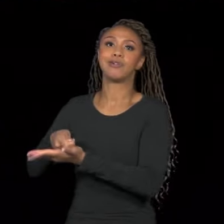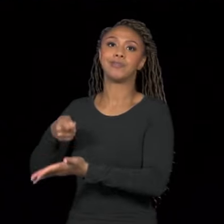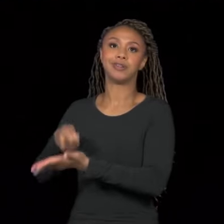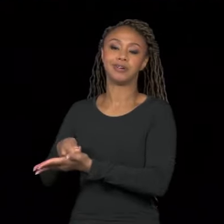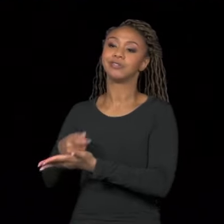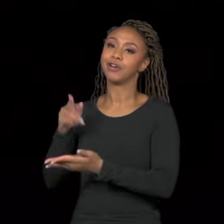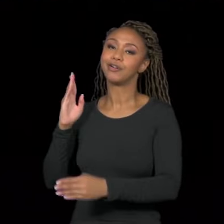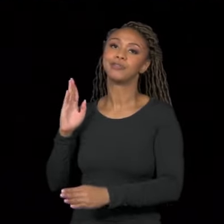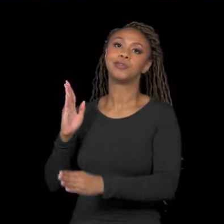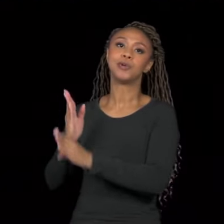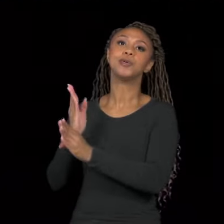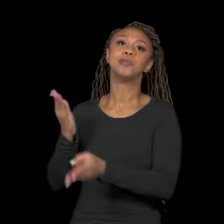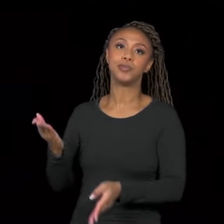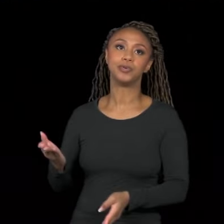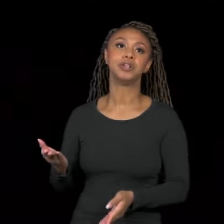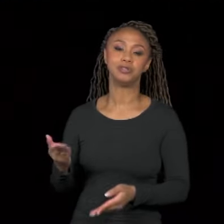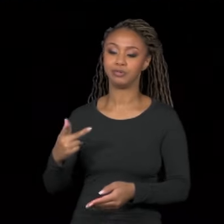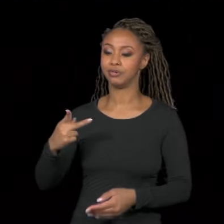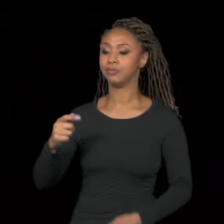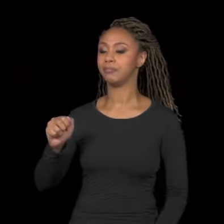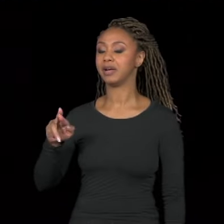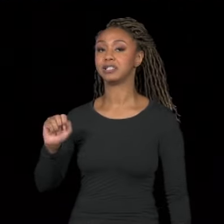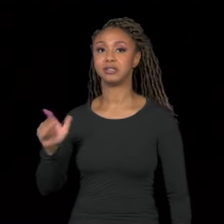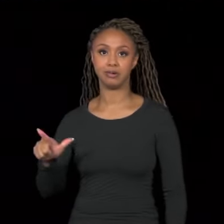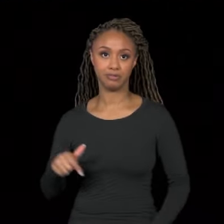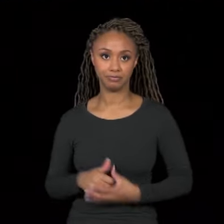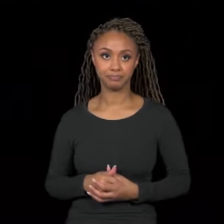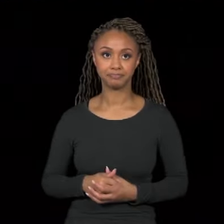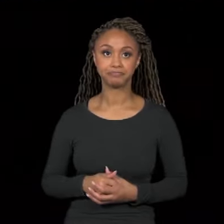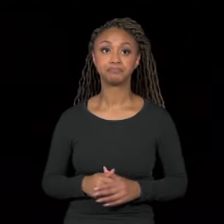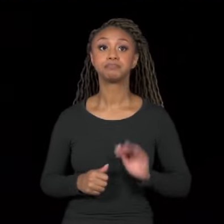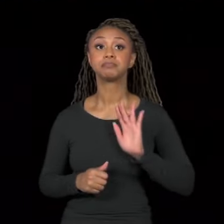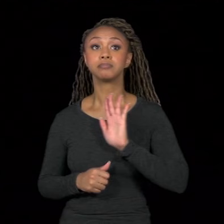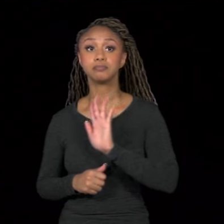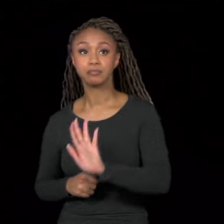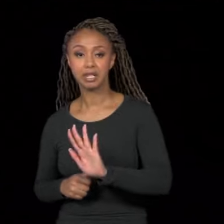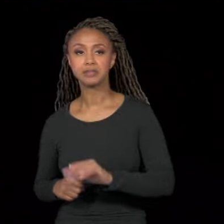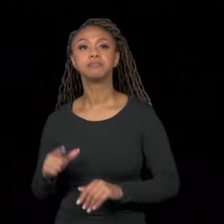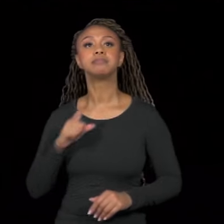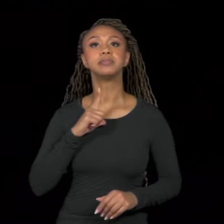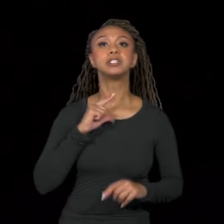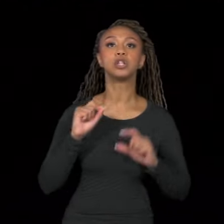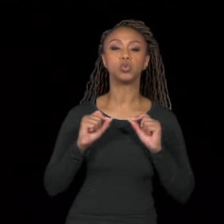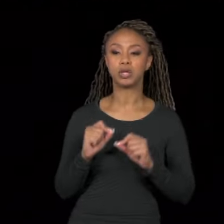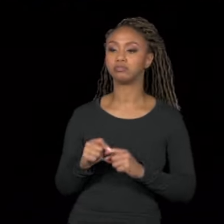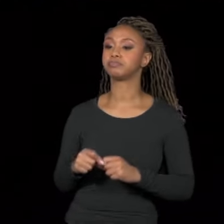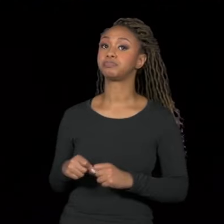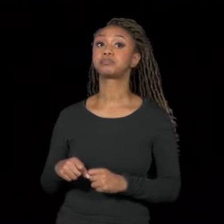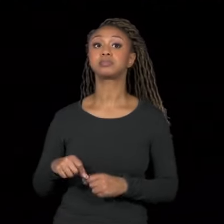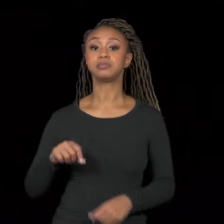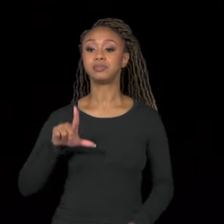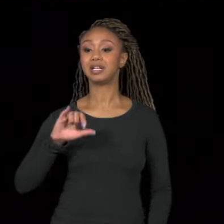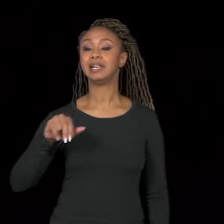DUPLA, QUE CONECTA O TIPO ENTIDADE AO TIPO RELACIONAMENTO. JÁ A RESTRIÇÃO PARCIAL, É REPRESENTADA POR UMA